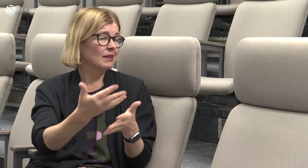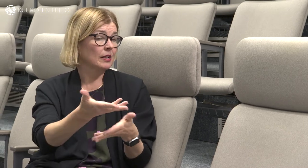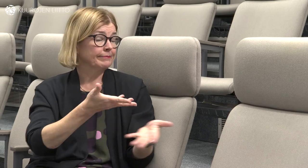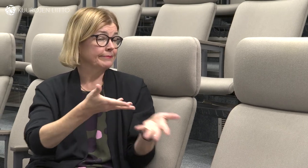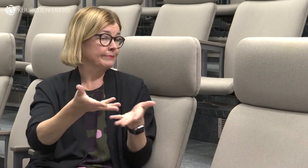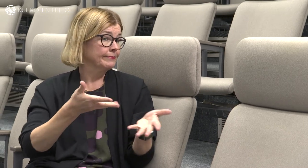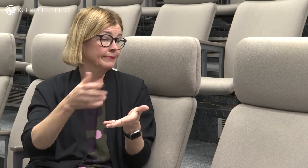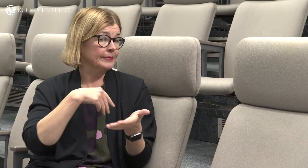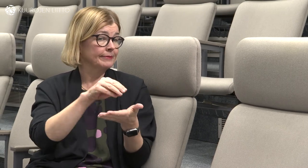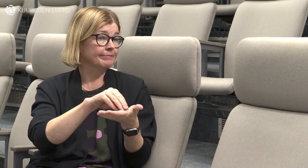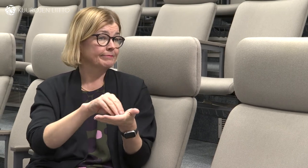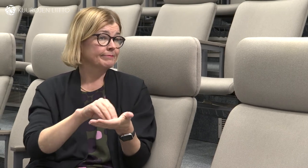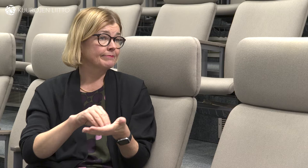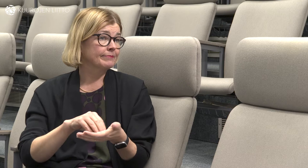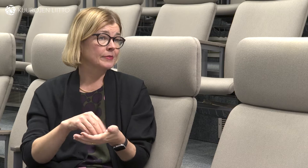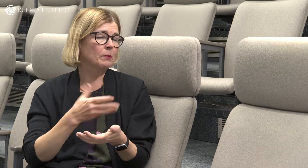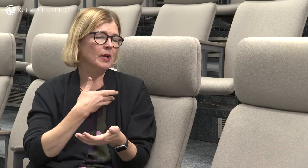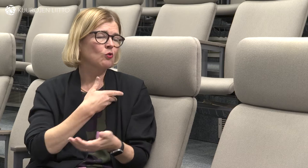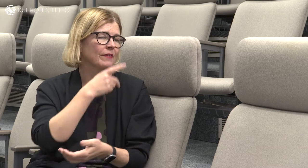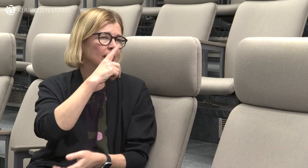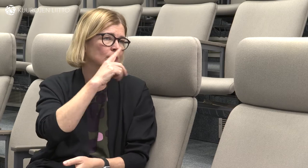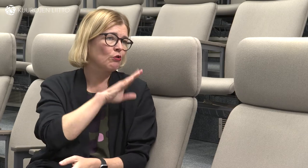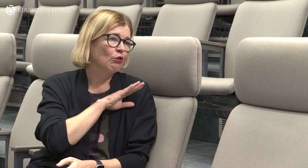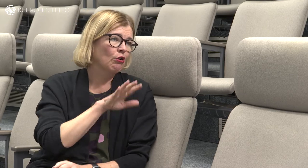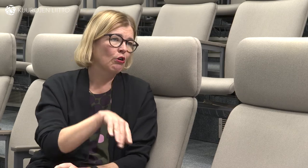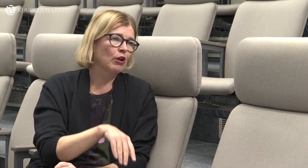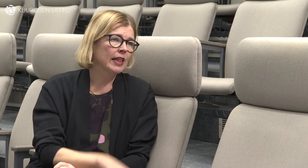Paljon näiden kaltaisia vääryyksiä tuli esille kiertueen aikana.